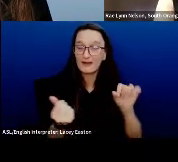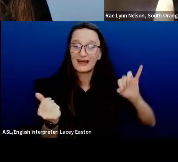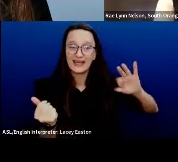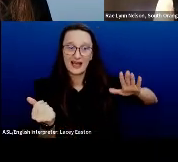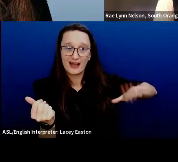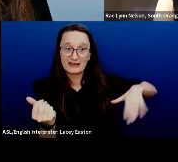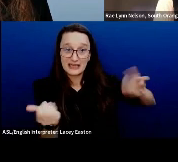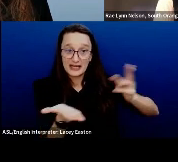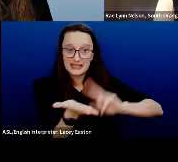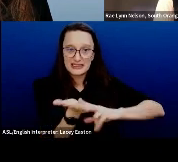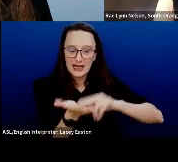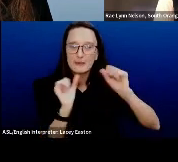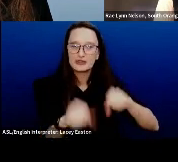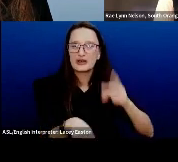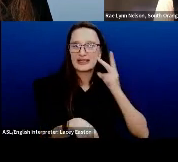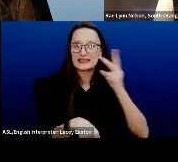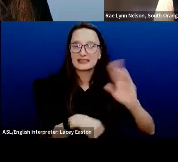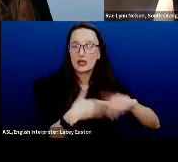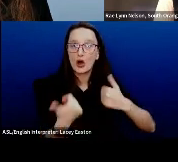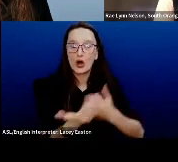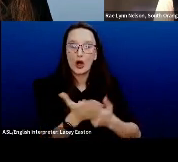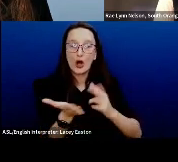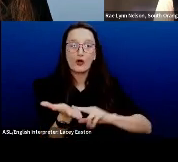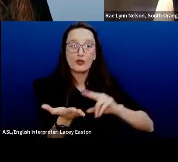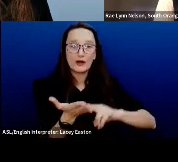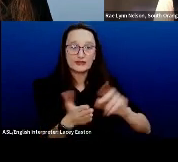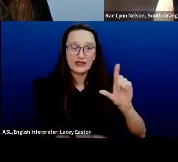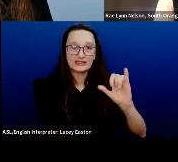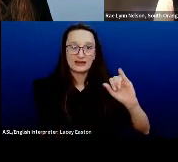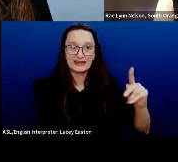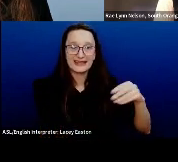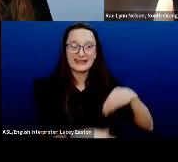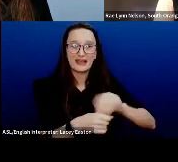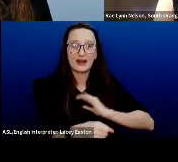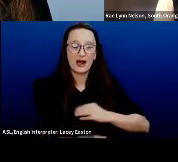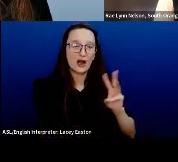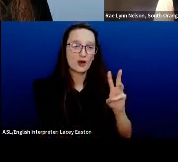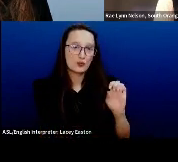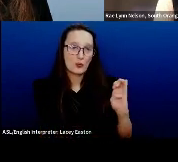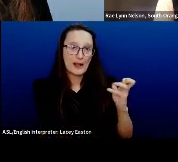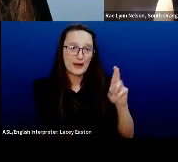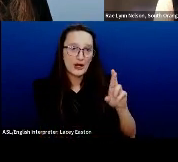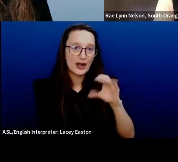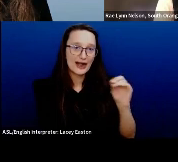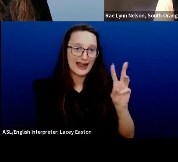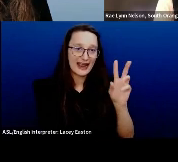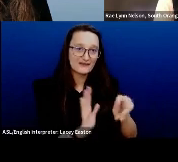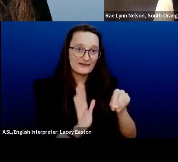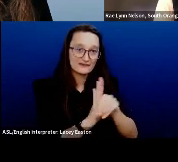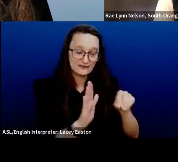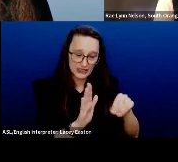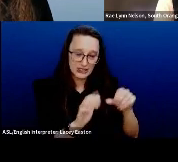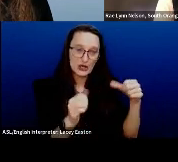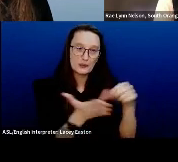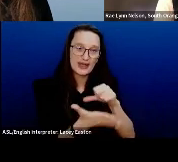los enlaces de registro en nuestro seminario web y página de video en este código QR del enlace en el chat